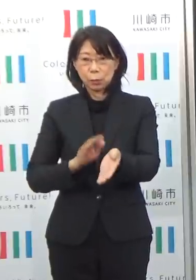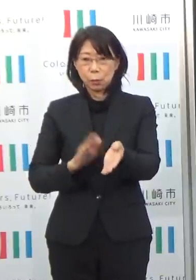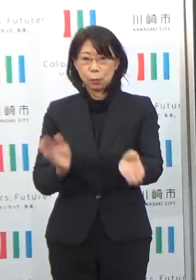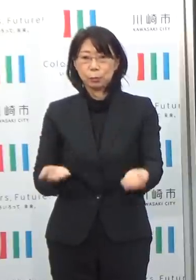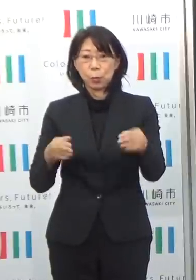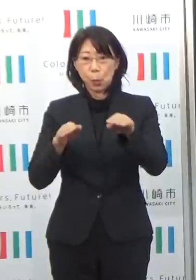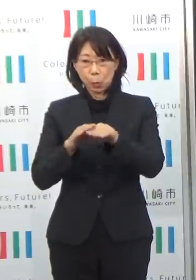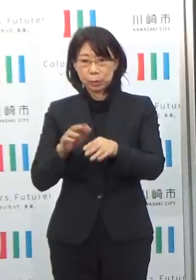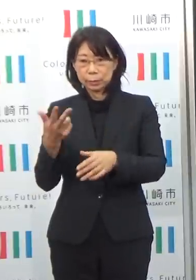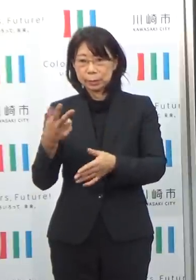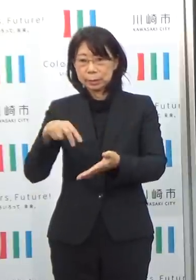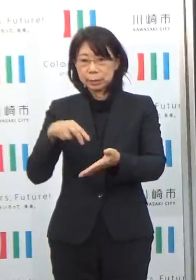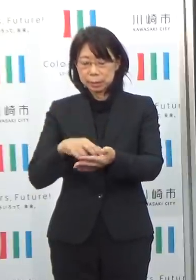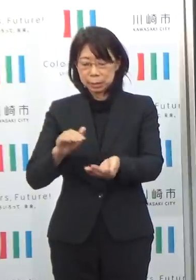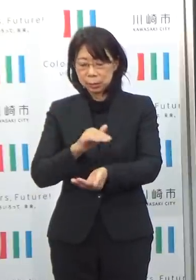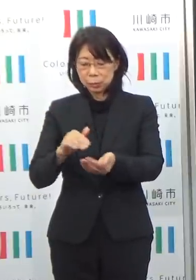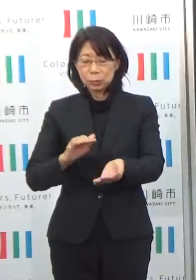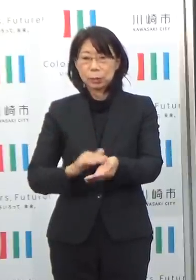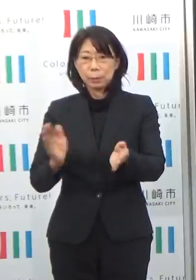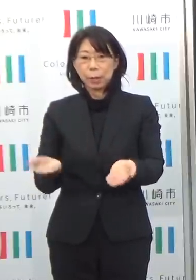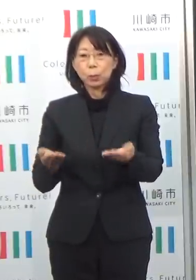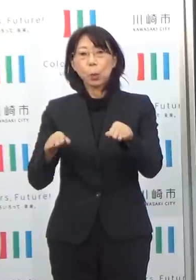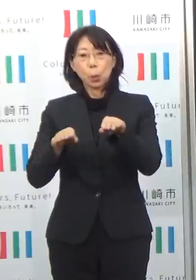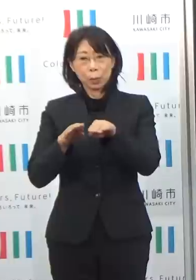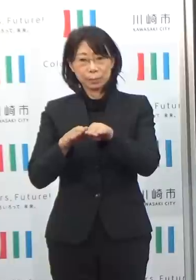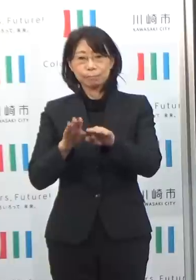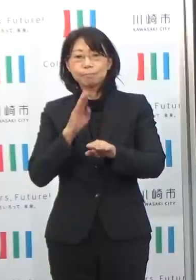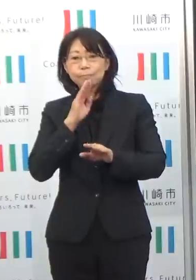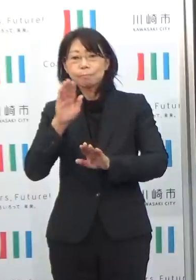市立多摩病院の現状をお伝えしたい と思います